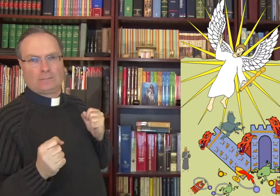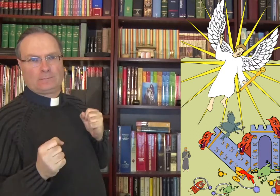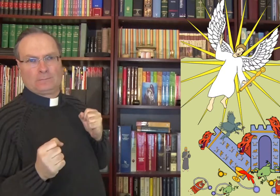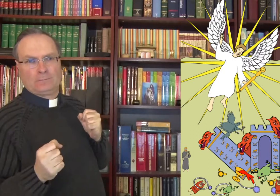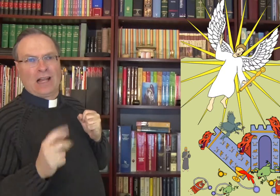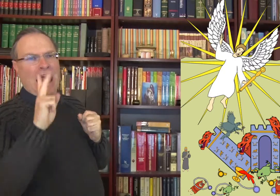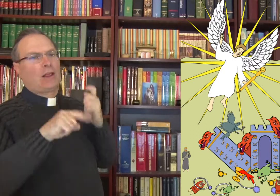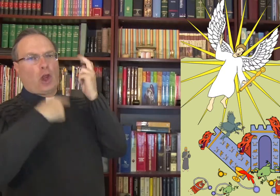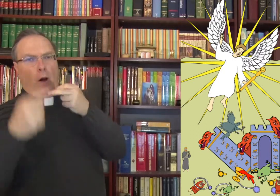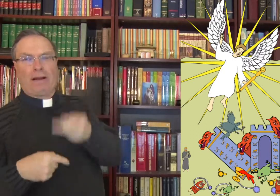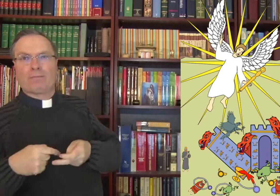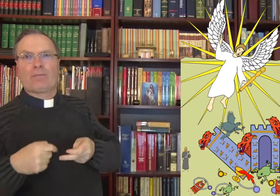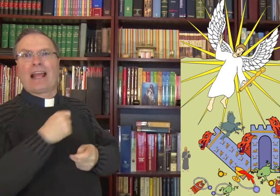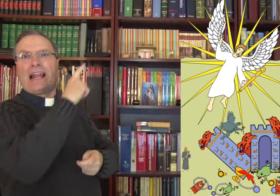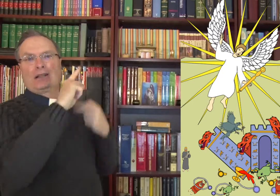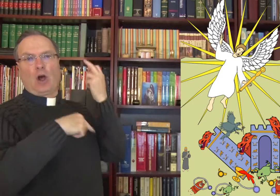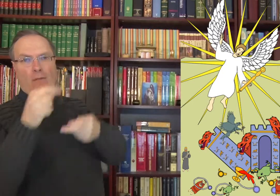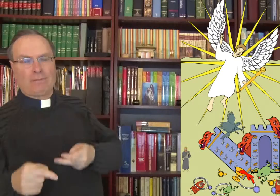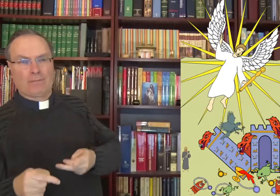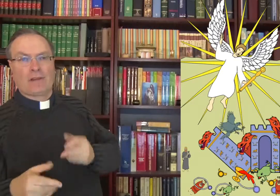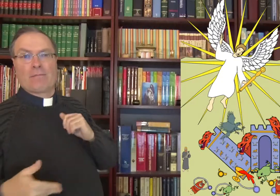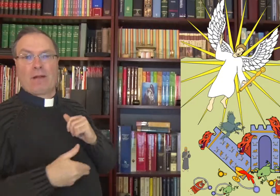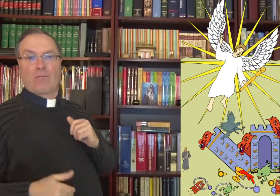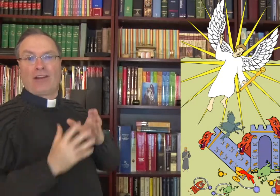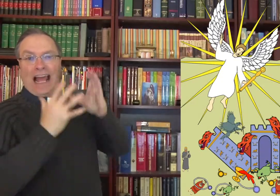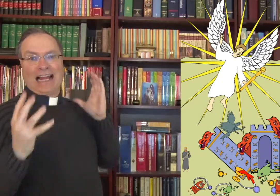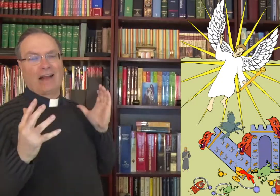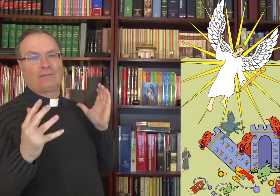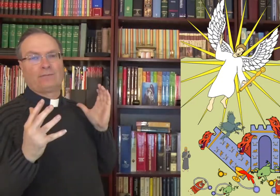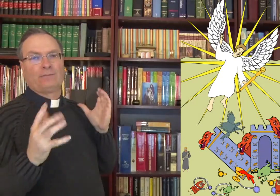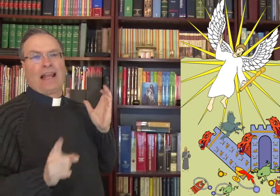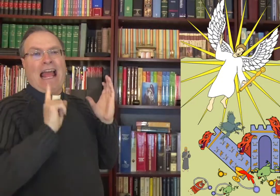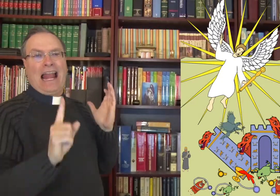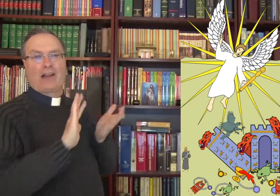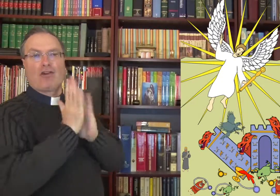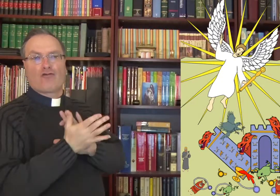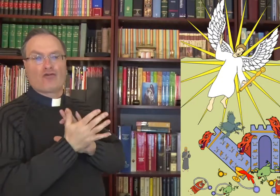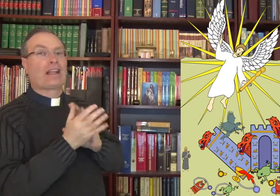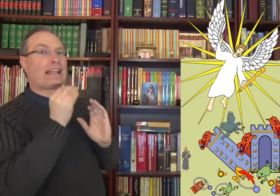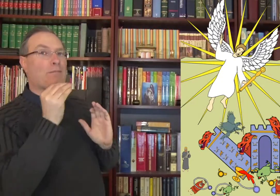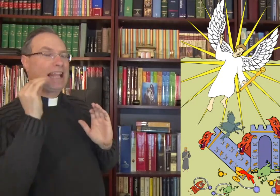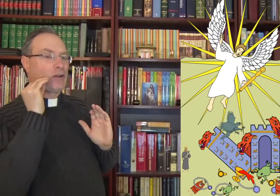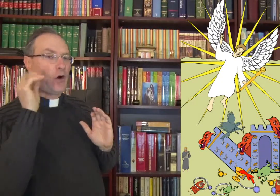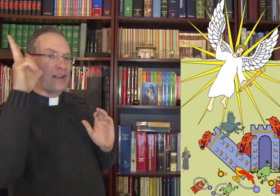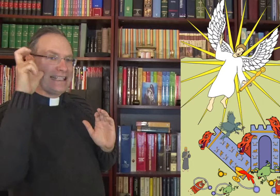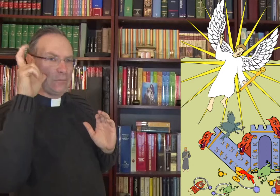«Elle est tombée, elle est tombée, Babylone la grande! Elle est devenue une habitation de démons,